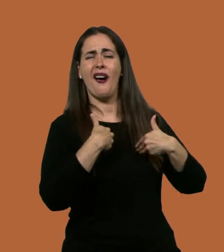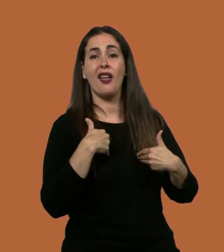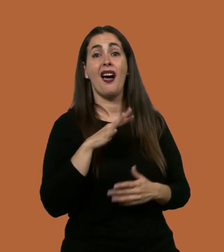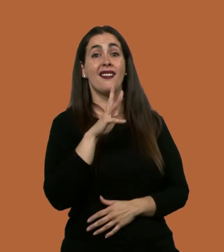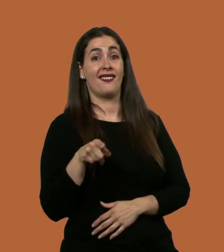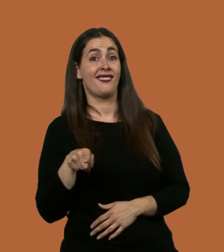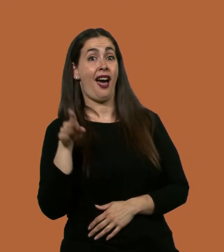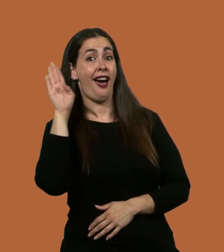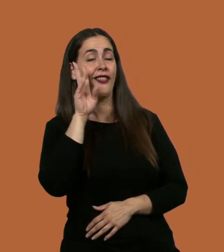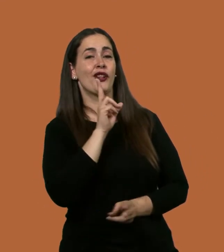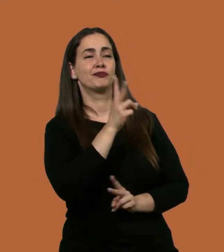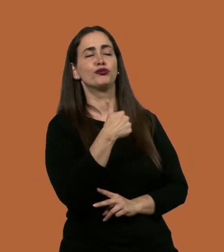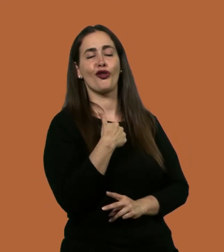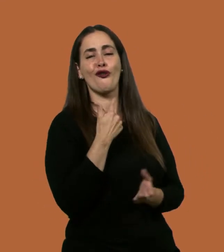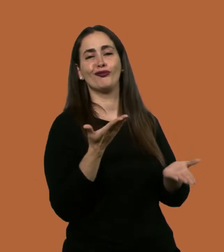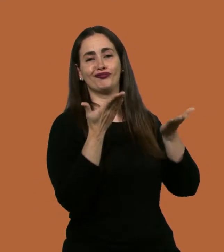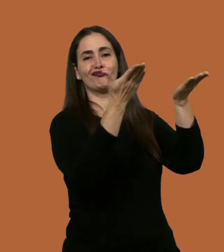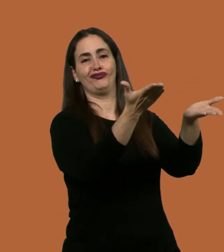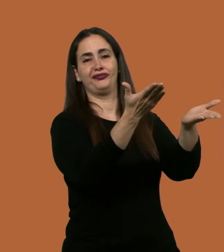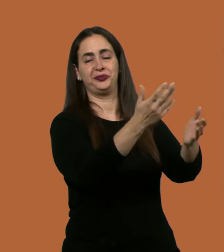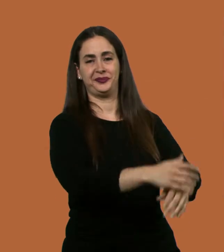El lladregot li contestà: “Jo us ajudaré”.